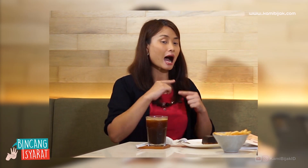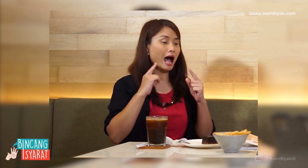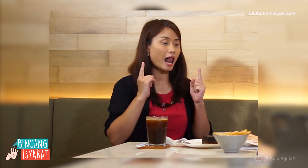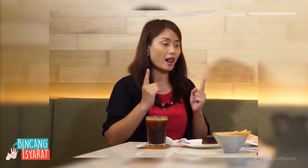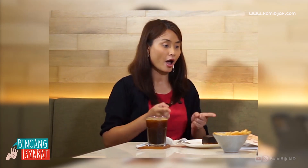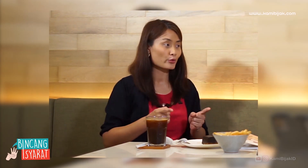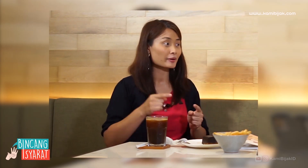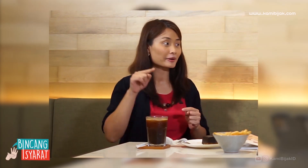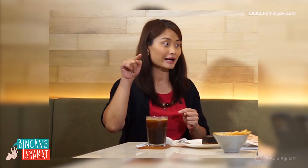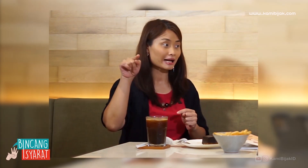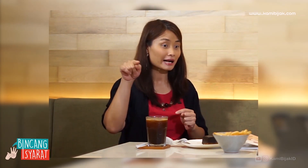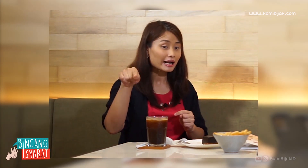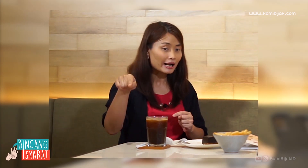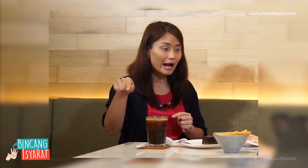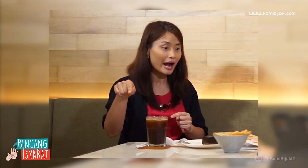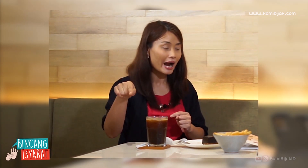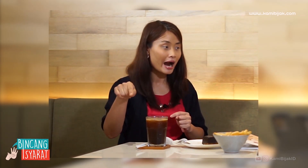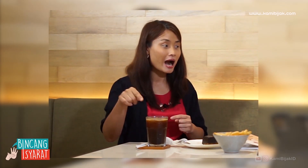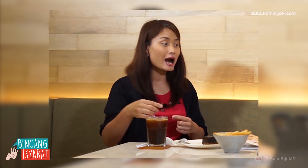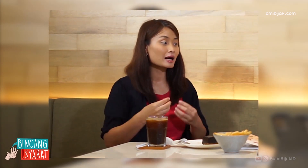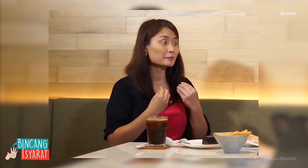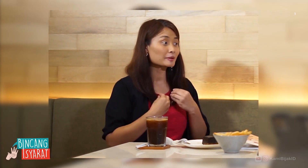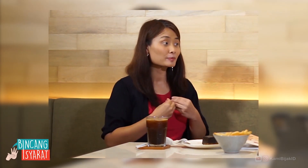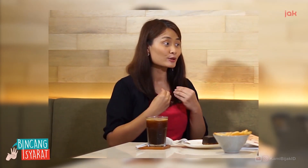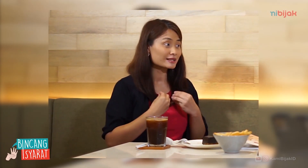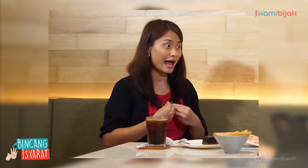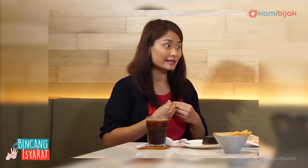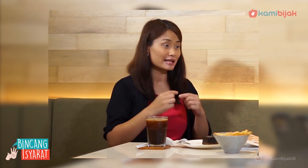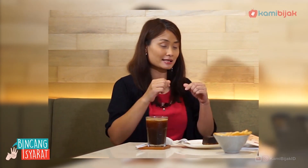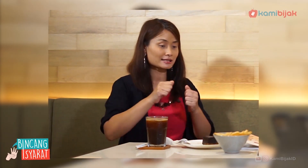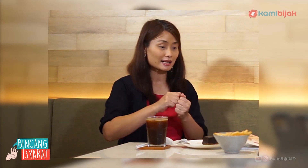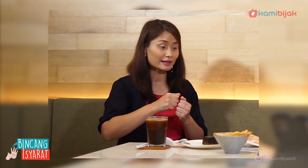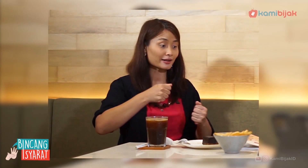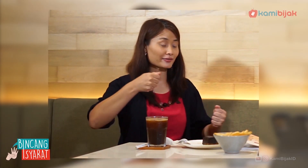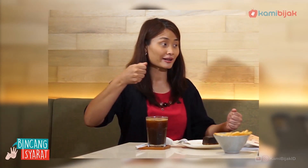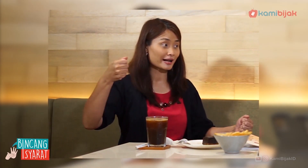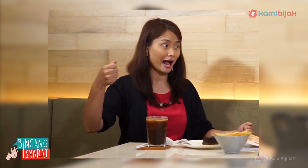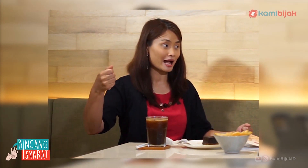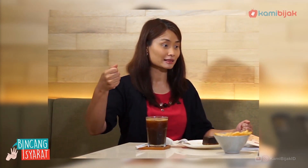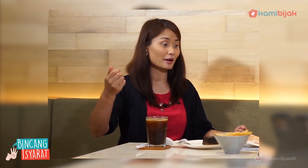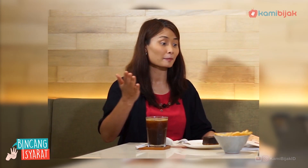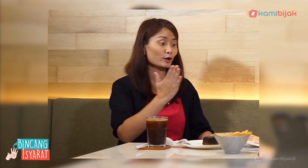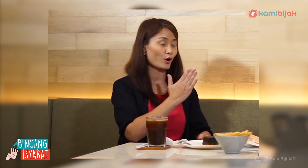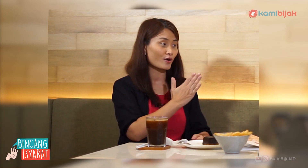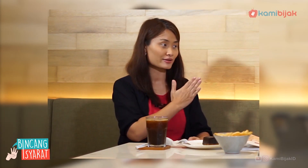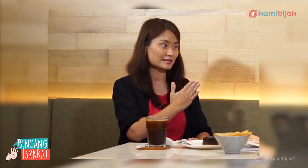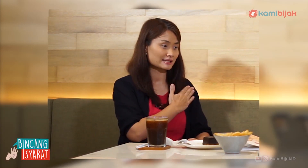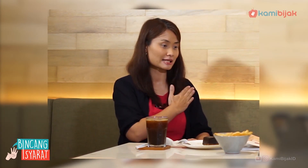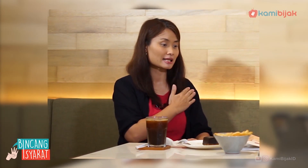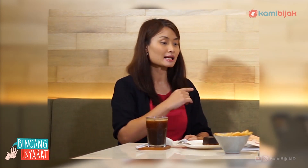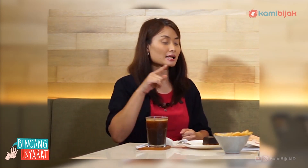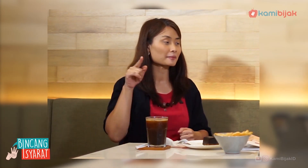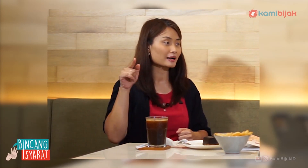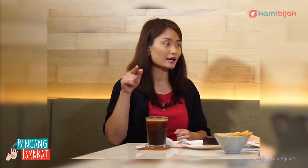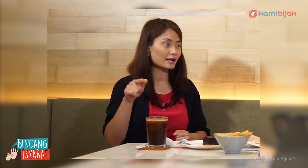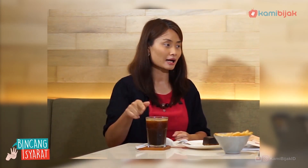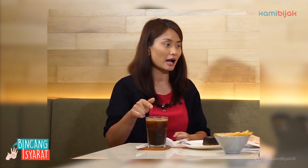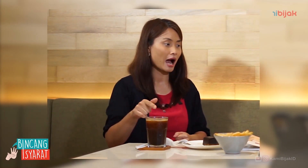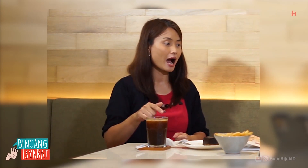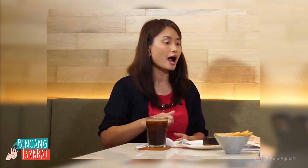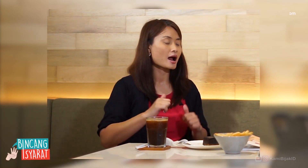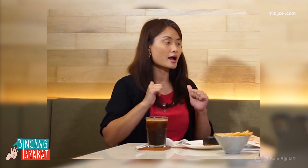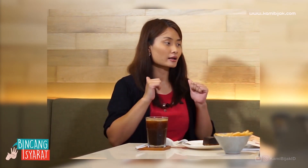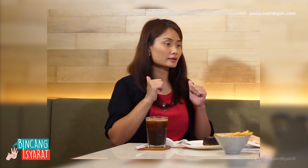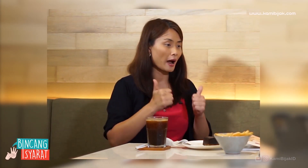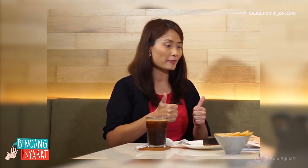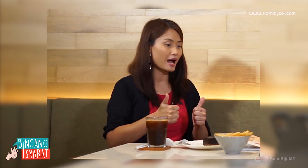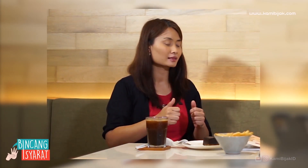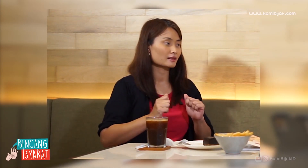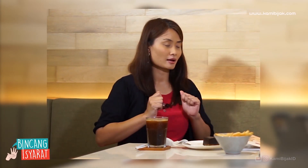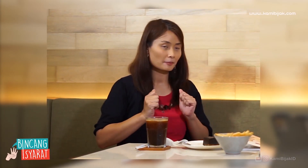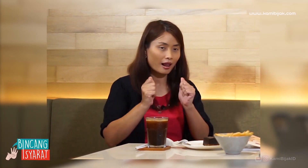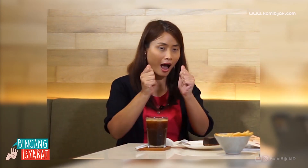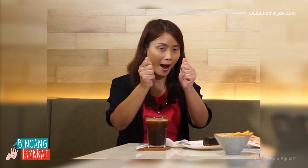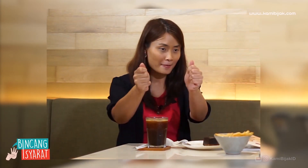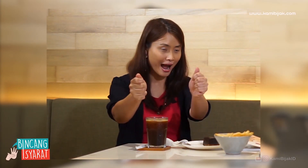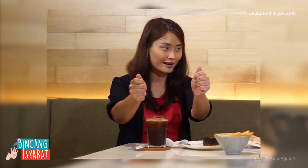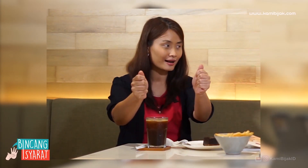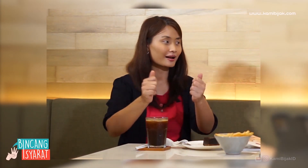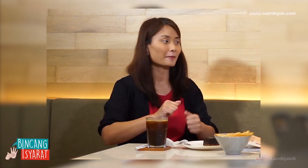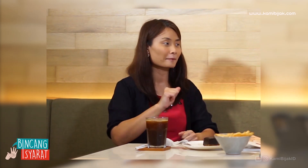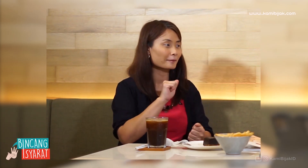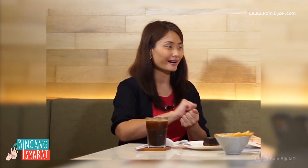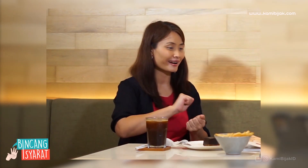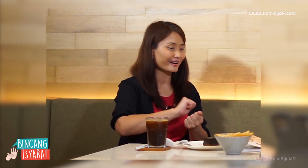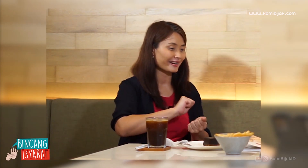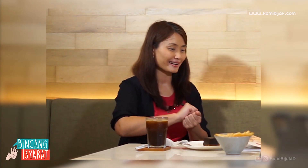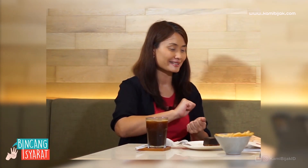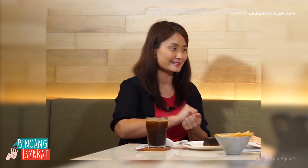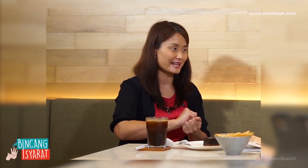kalau mereka mempunyai sertifikat profesi mereka dapat melamar pekerjaan